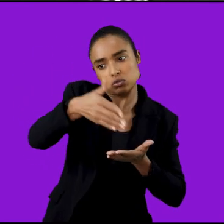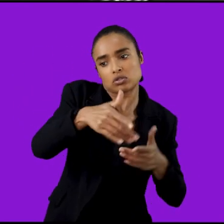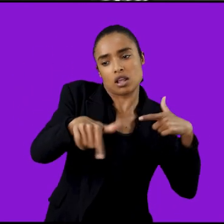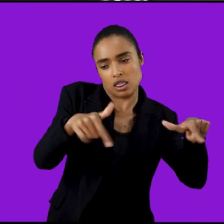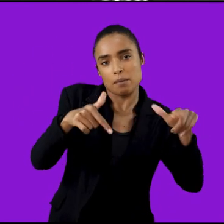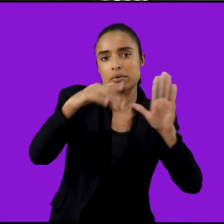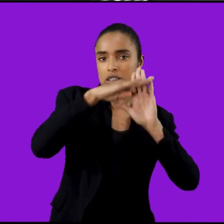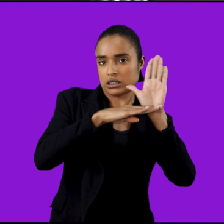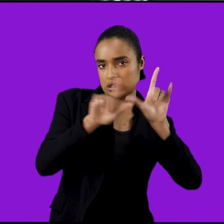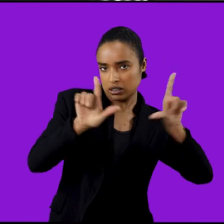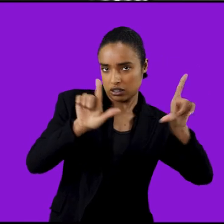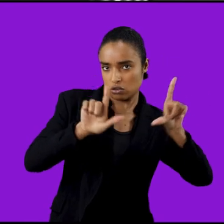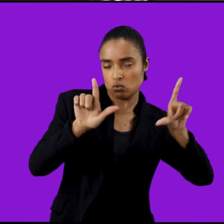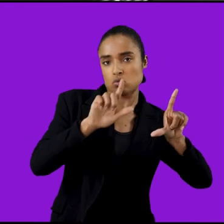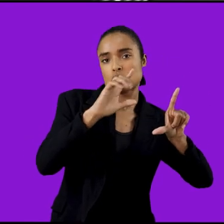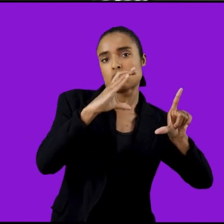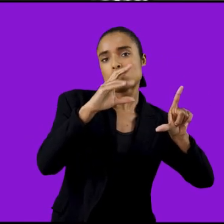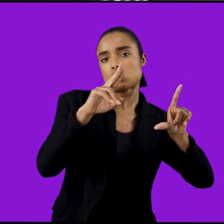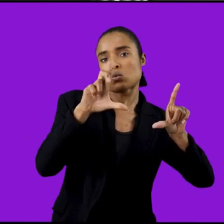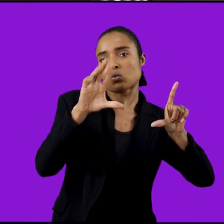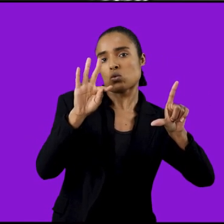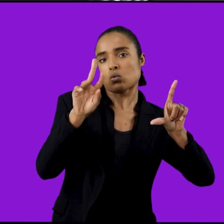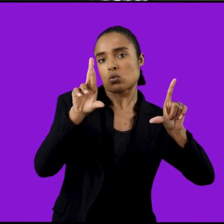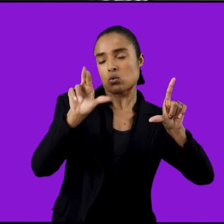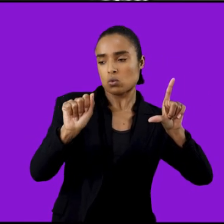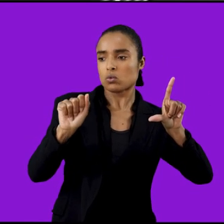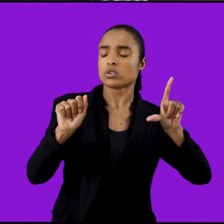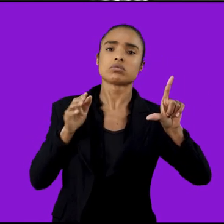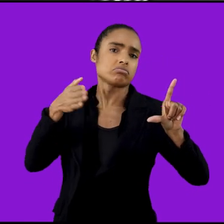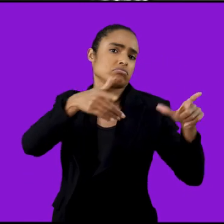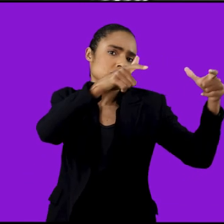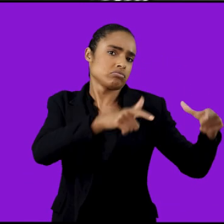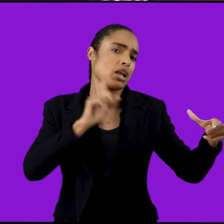Eu fiz um programa de TV lá. Um quadro no Manos e Minas.